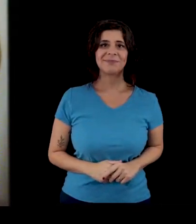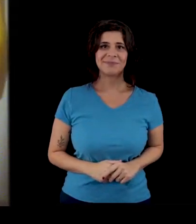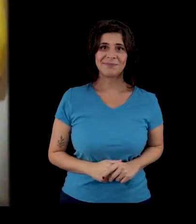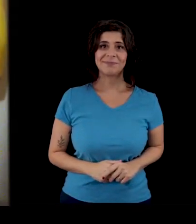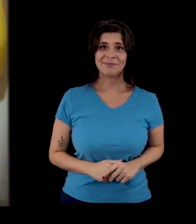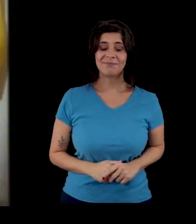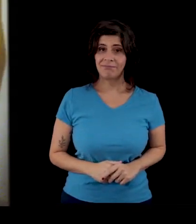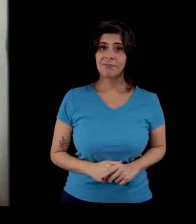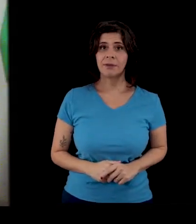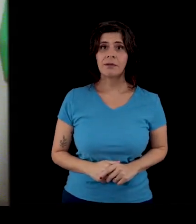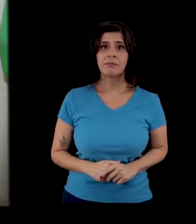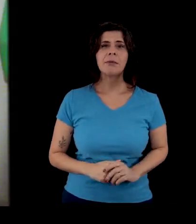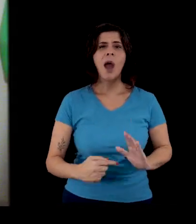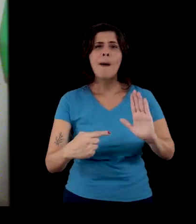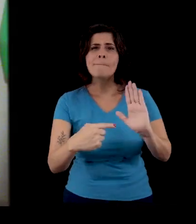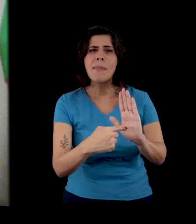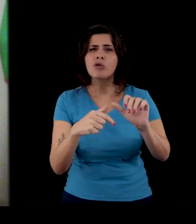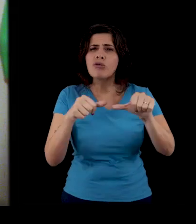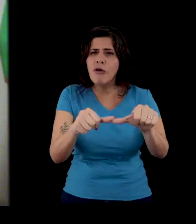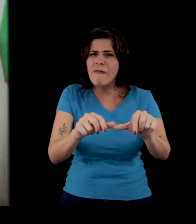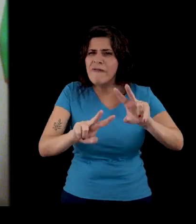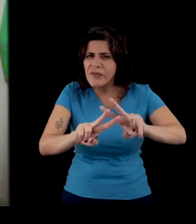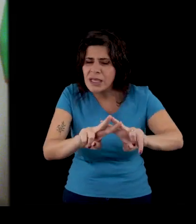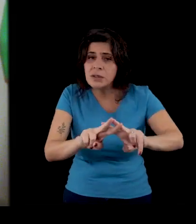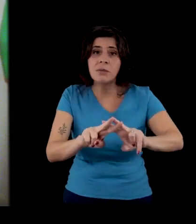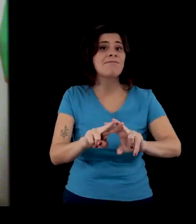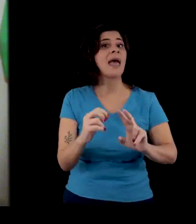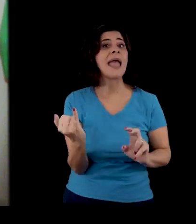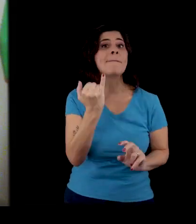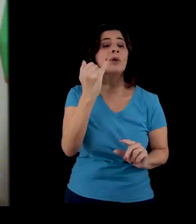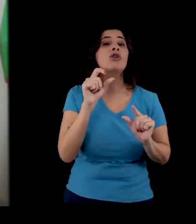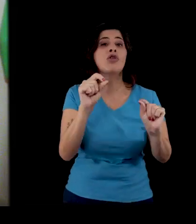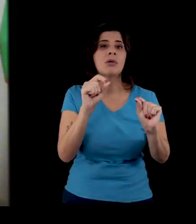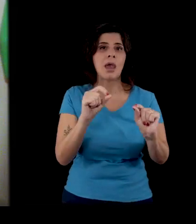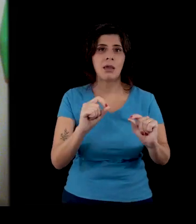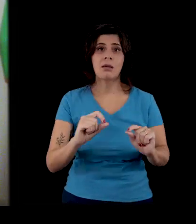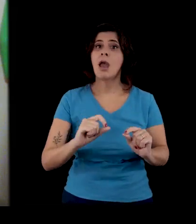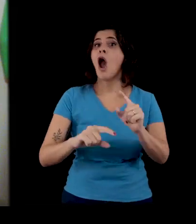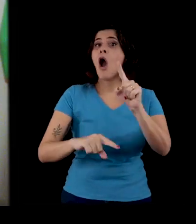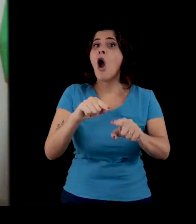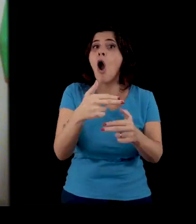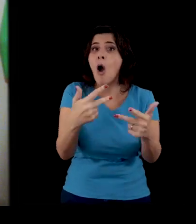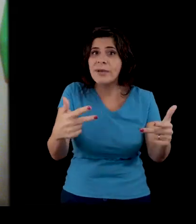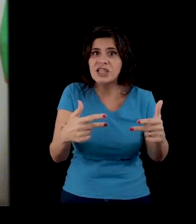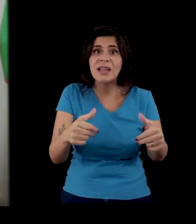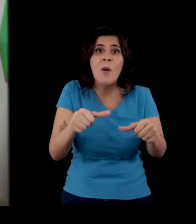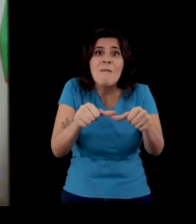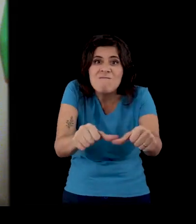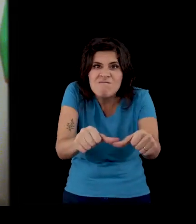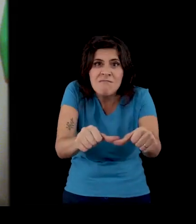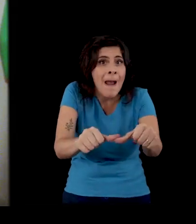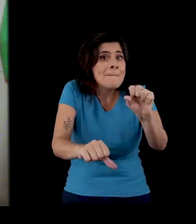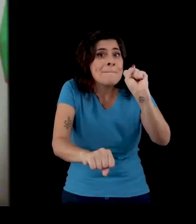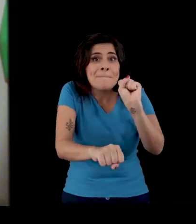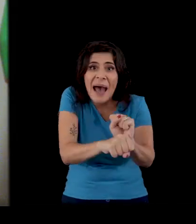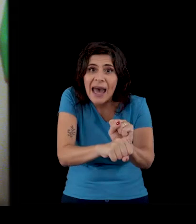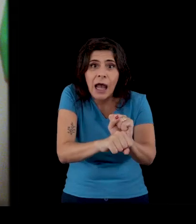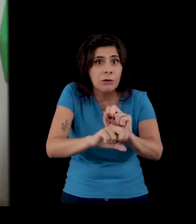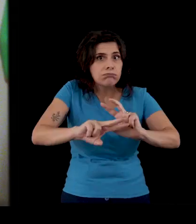No ponto fixo o importante é o objeto ficar parado e o nosso corpo é que mexe.